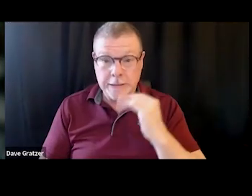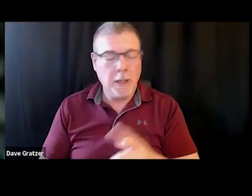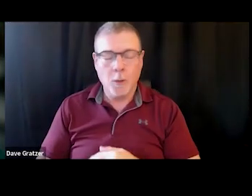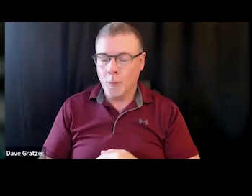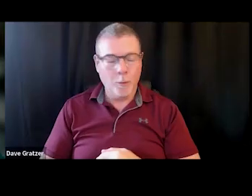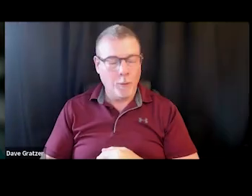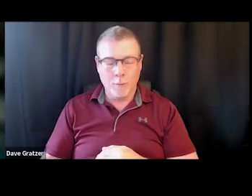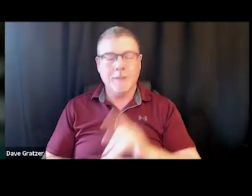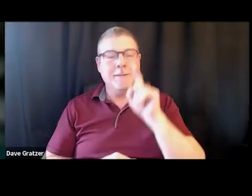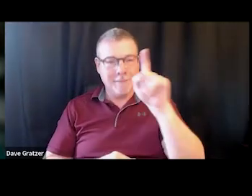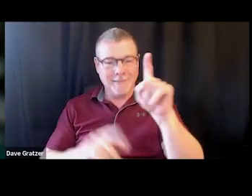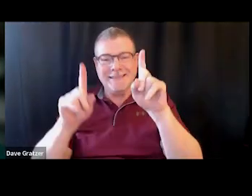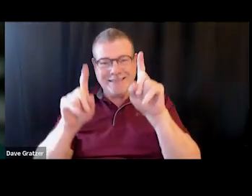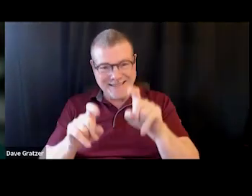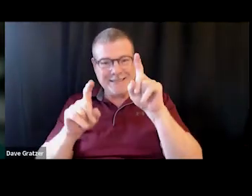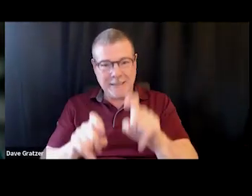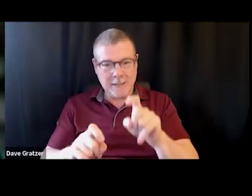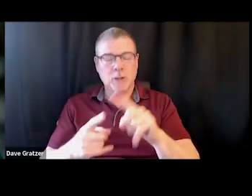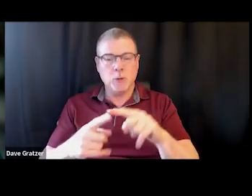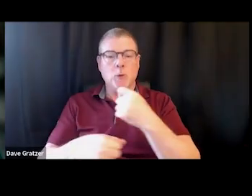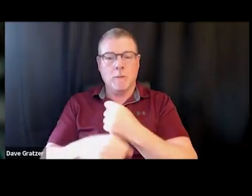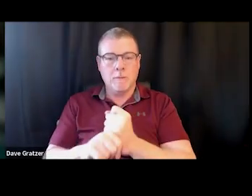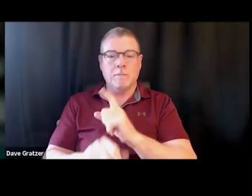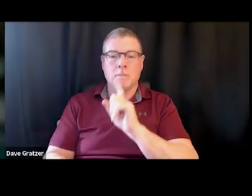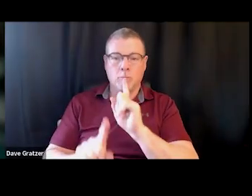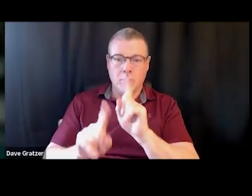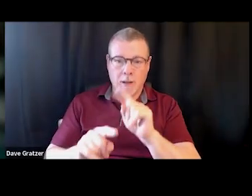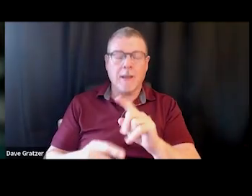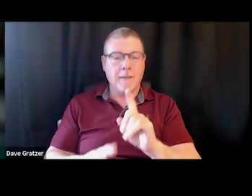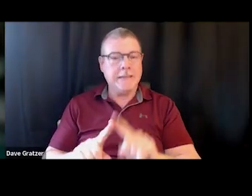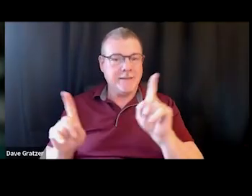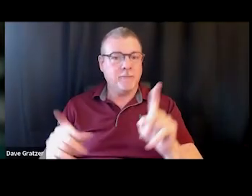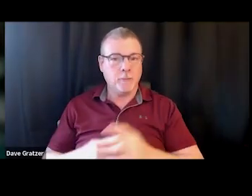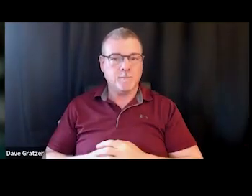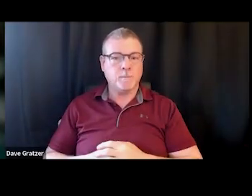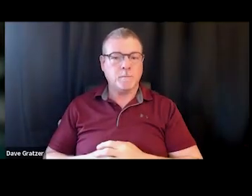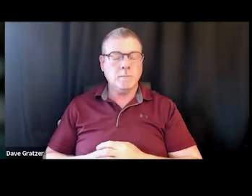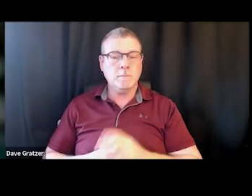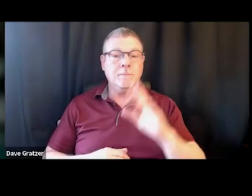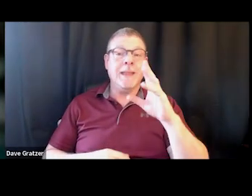Estas preguntas están escritas para obtener respuestas que son bastante diferentes. Entonces, se trata de preguntar: